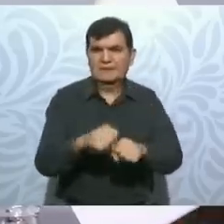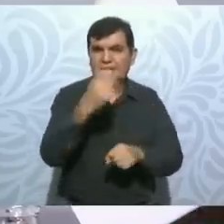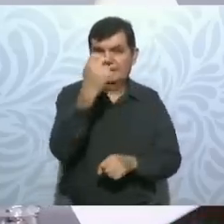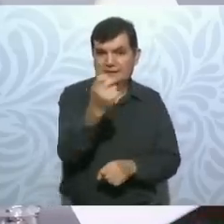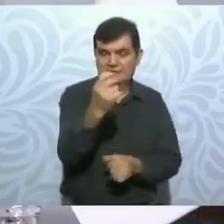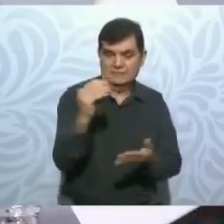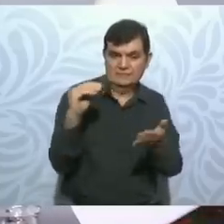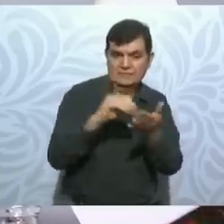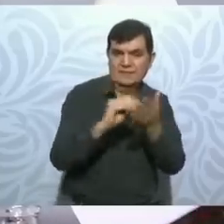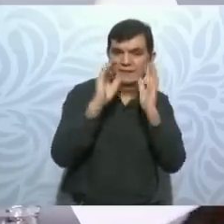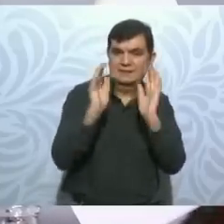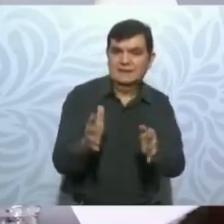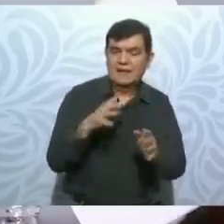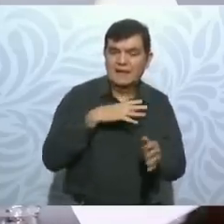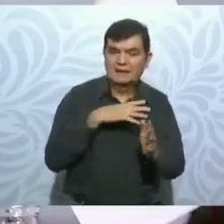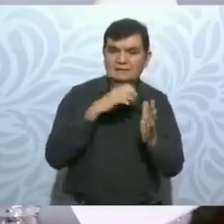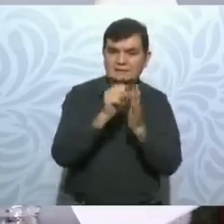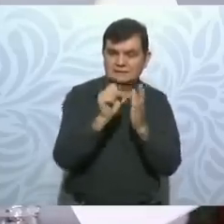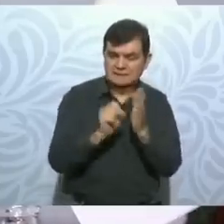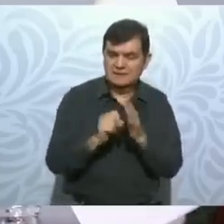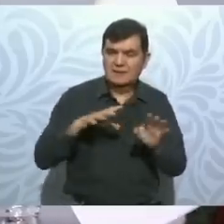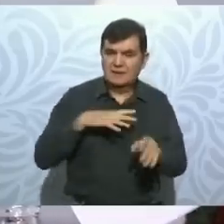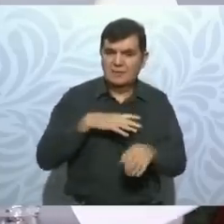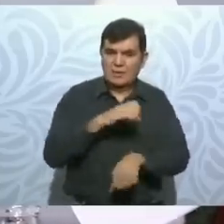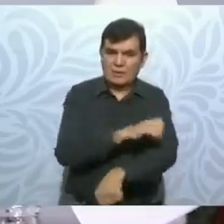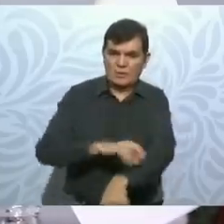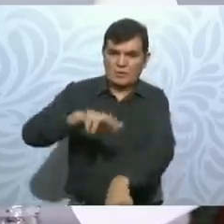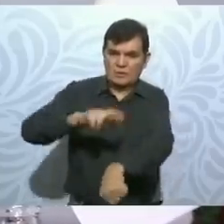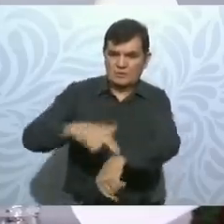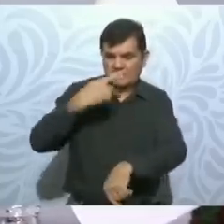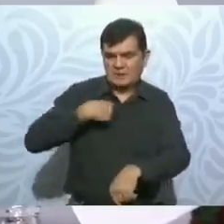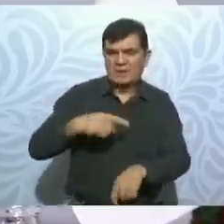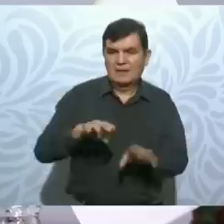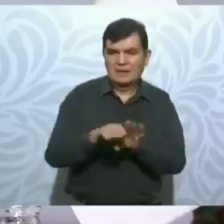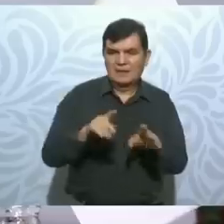se están creando sistemas y un mecanismo de coordinación para la inteligencia e investigación